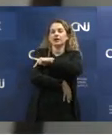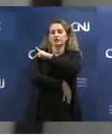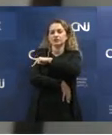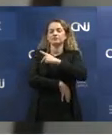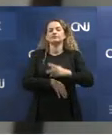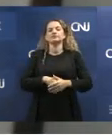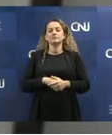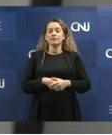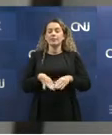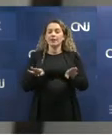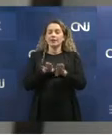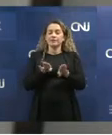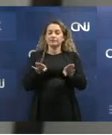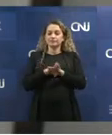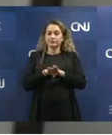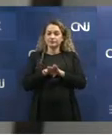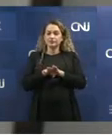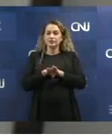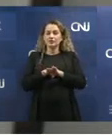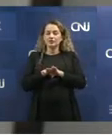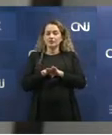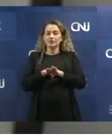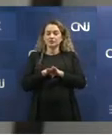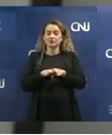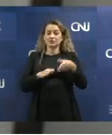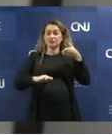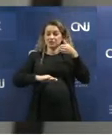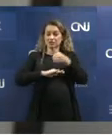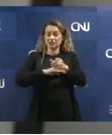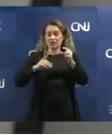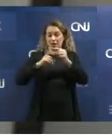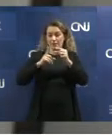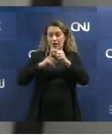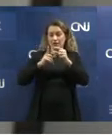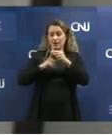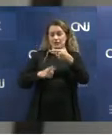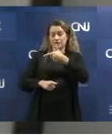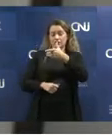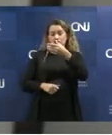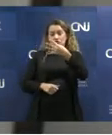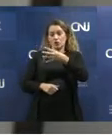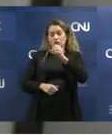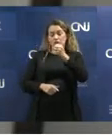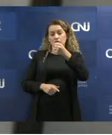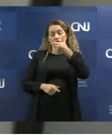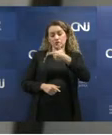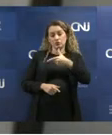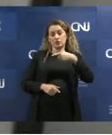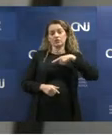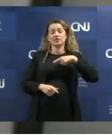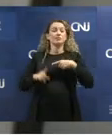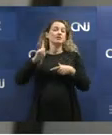palavras de Vossa Excelência no inquérito 2482 em Minas Gerais, onde Vossa Excelência, com precisão, diz,